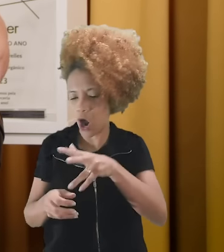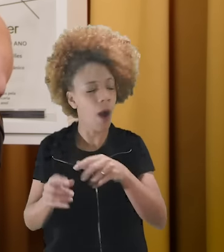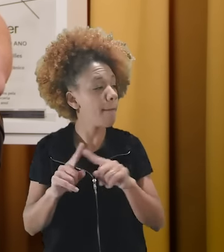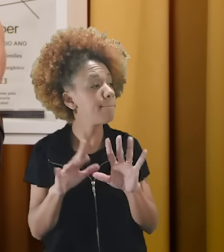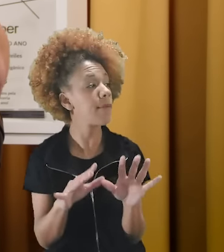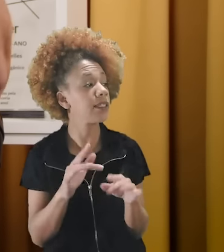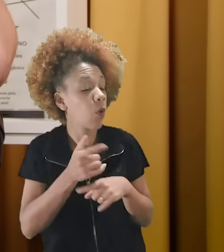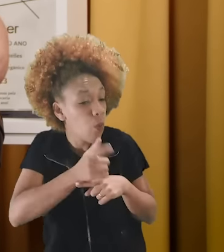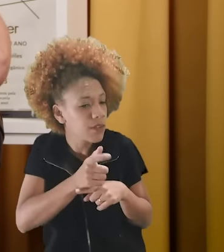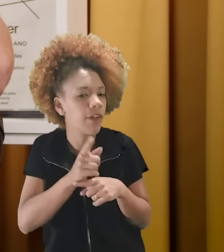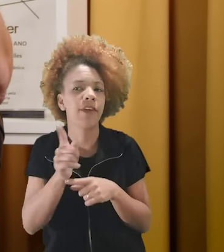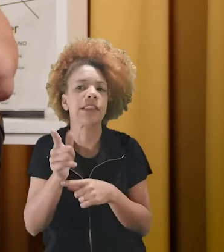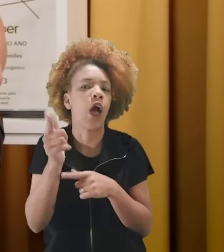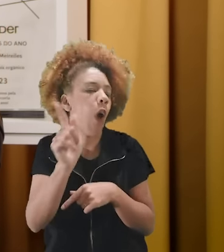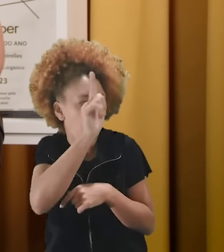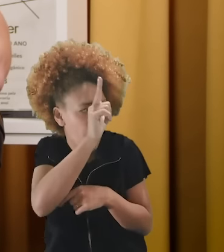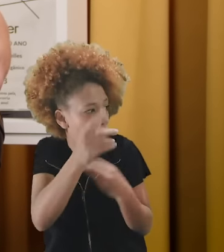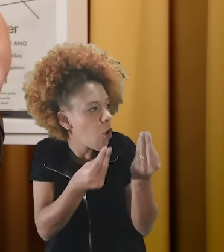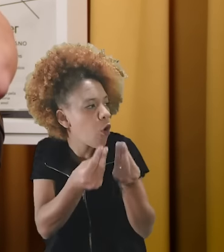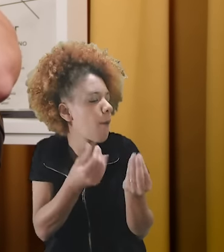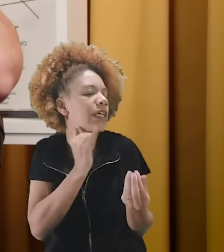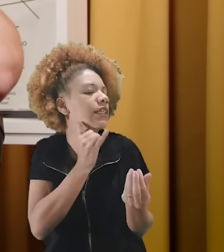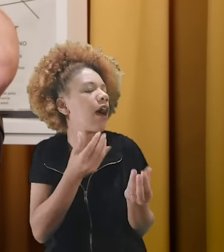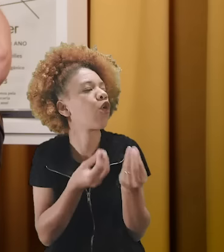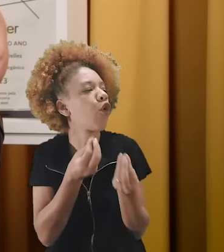narrando um cara que vai dar um tiro no alemão que como é que você narra isso como é que como